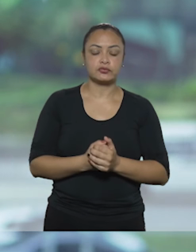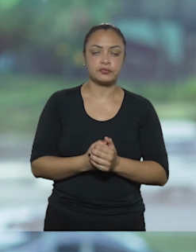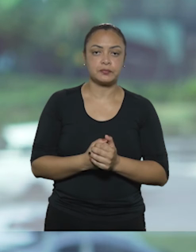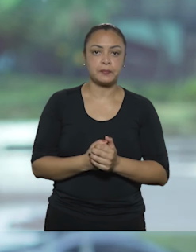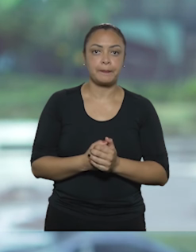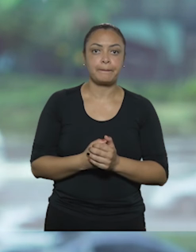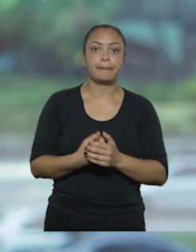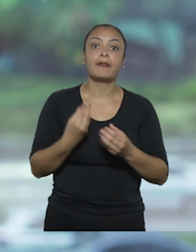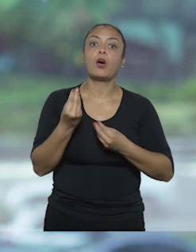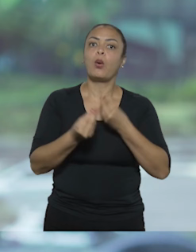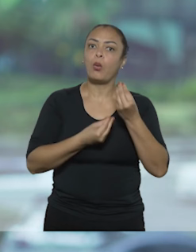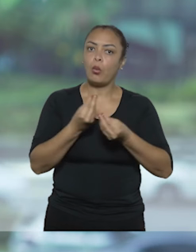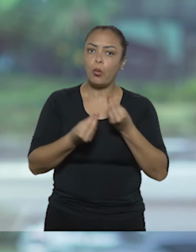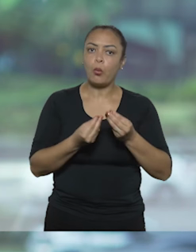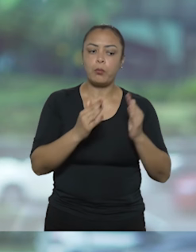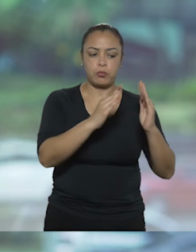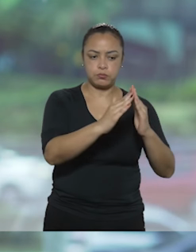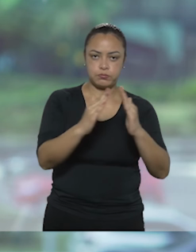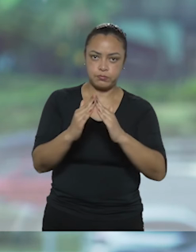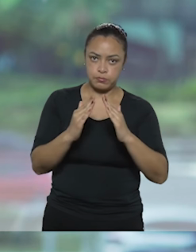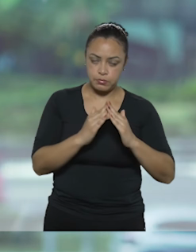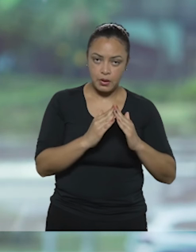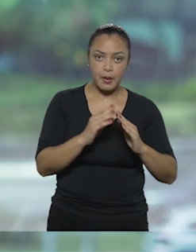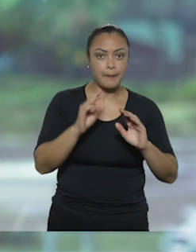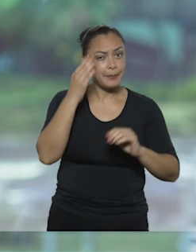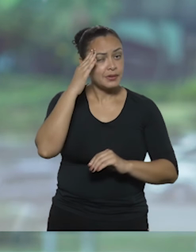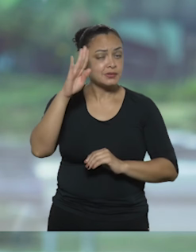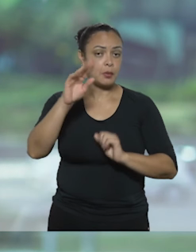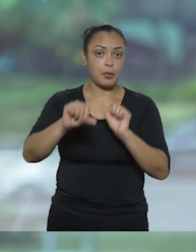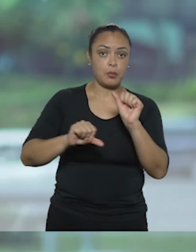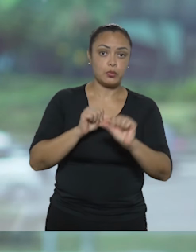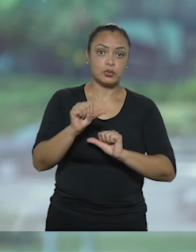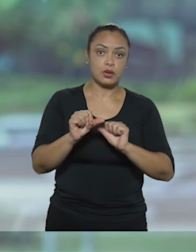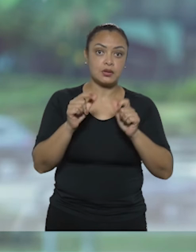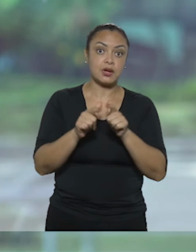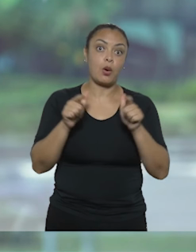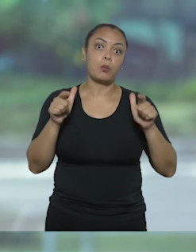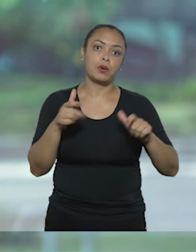Falando em termos de fundos imobiliários, a principal mudança foi o aumento na participação